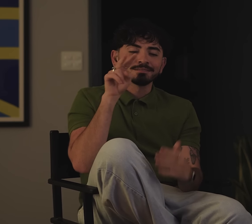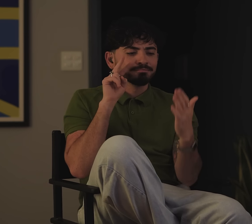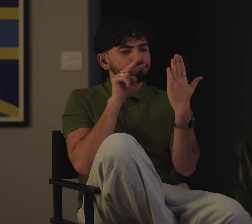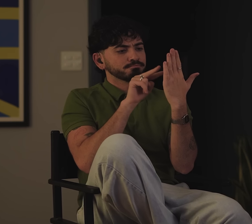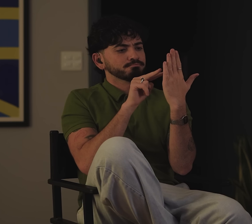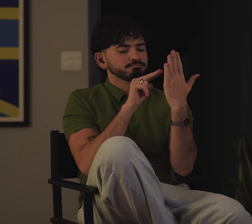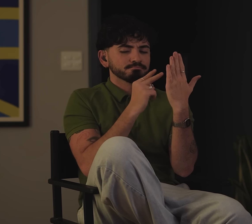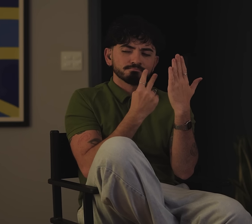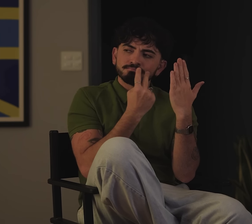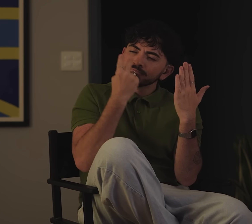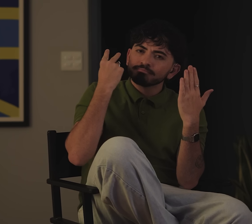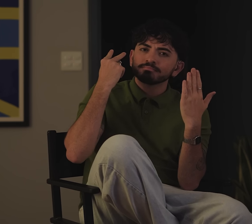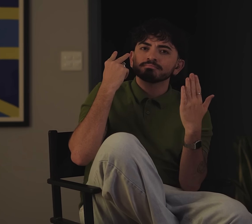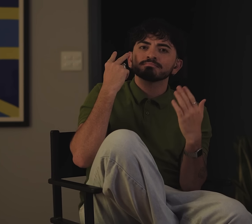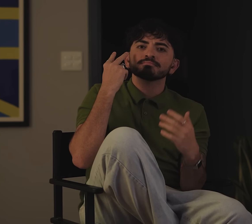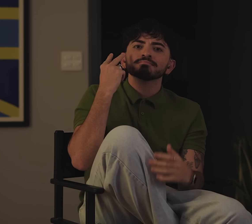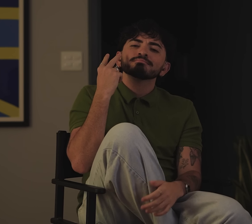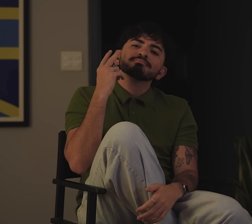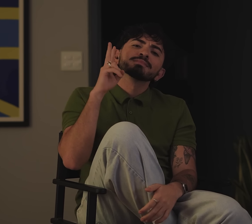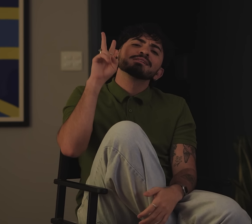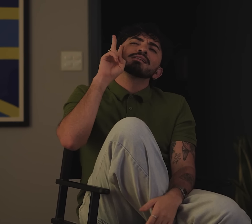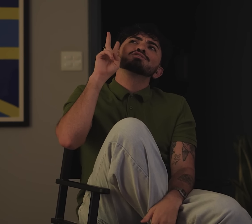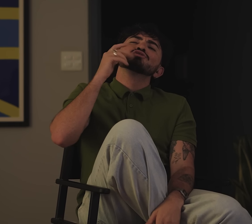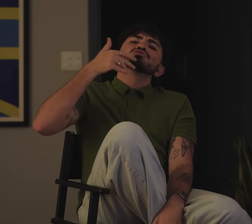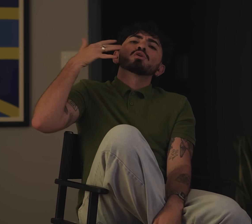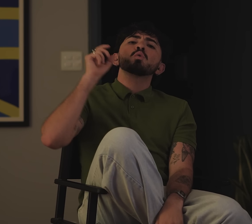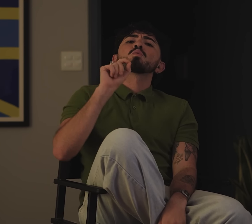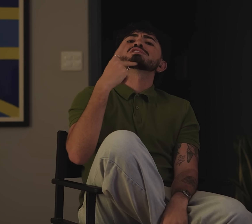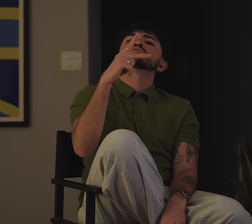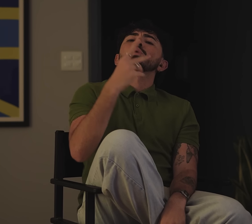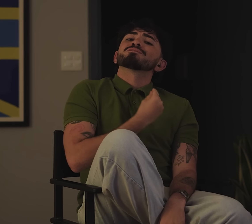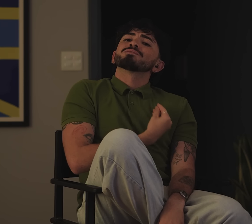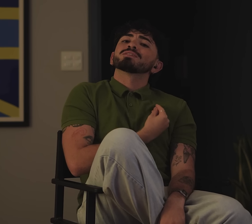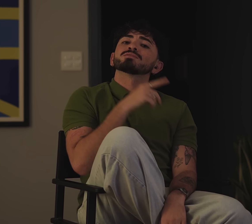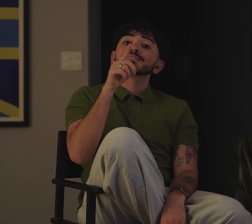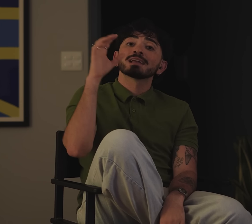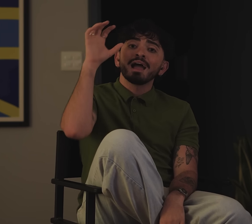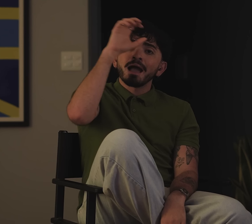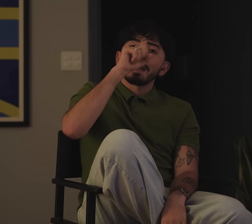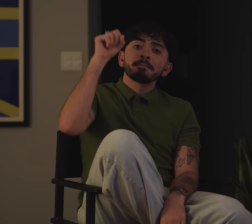É você se olhar, se reconhecer e pensar no que aprendeu durante a sua vida…